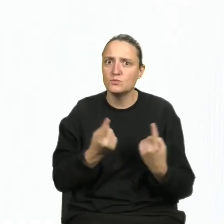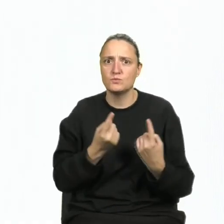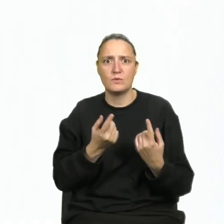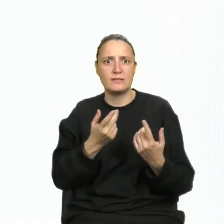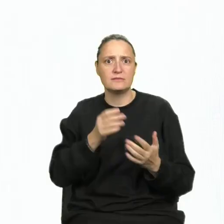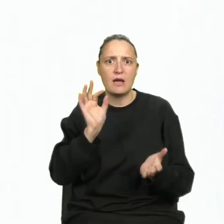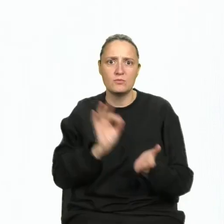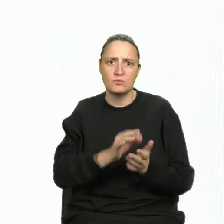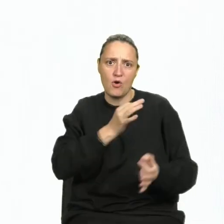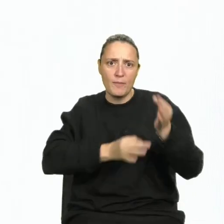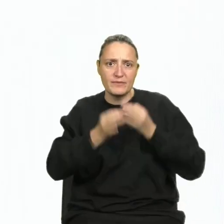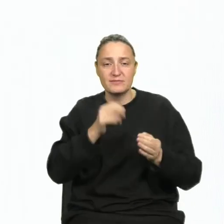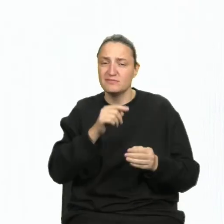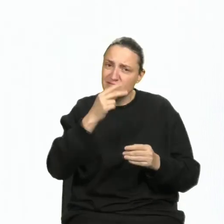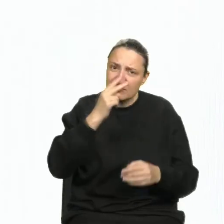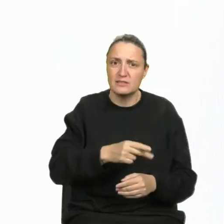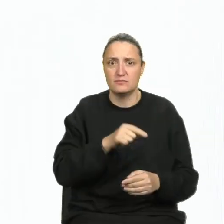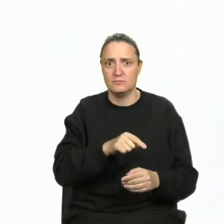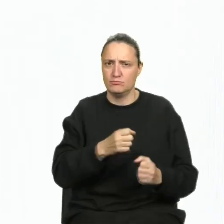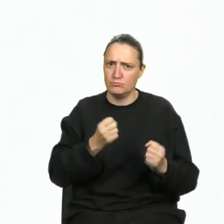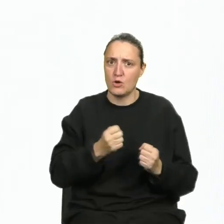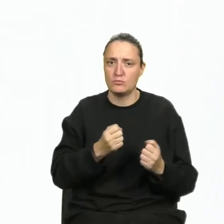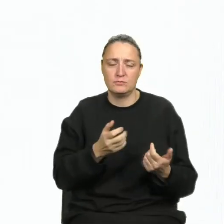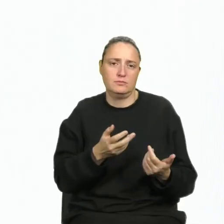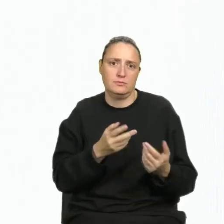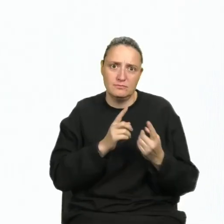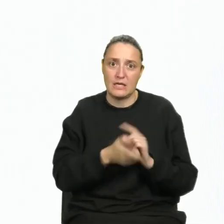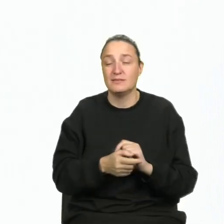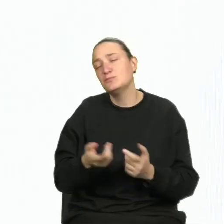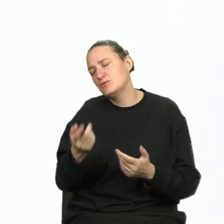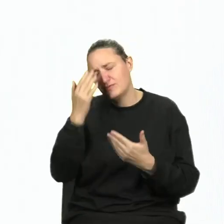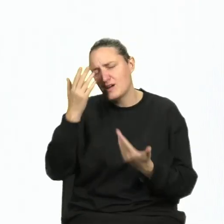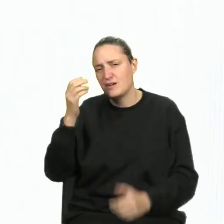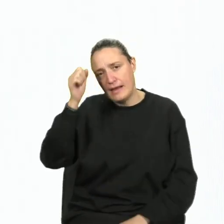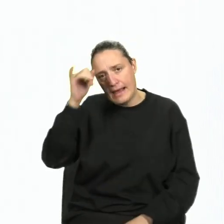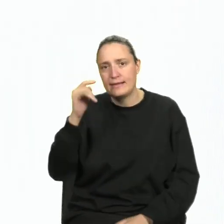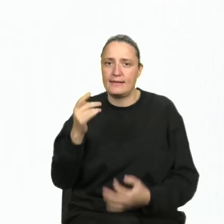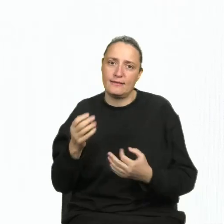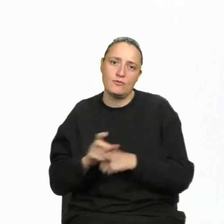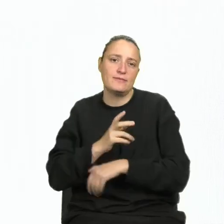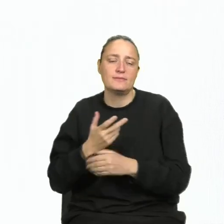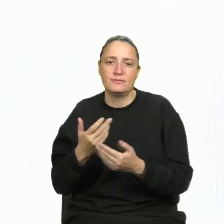które mają olbrzymią moc sprawczą. W dobie, kiedy sztuczna inteligencja i nowe technologie zmieniają naszą rzeczywistość,